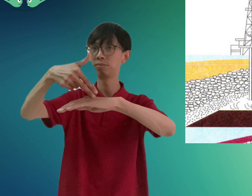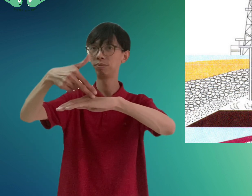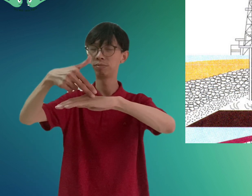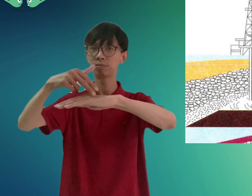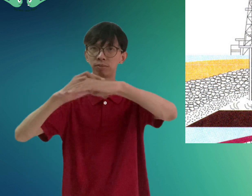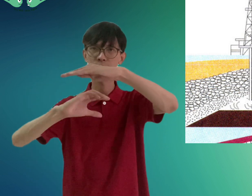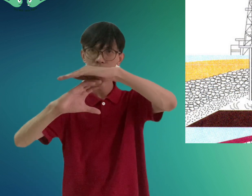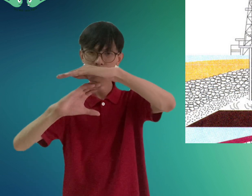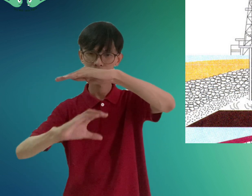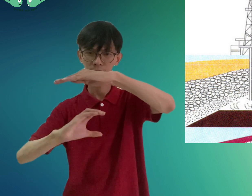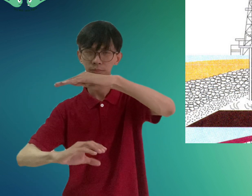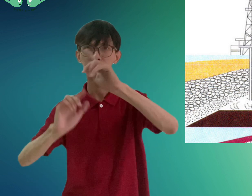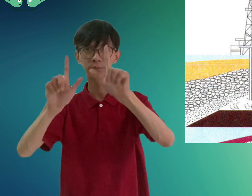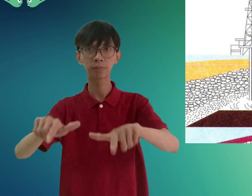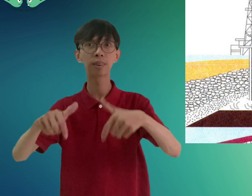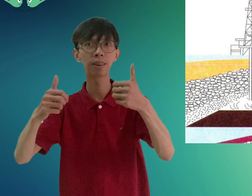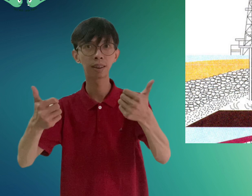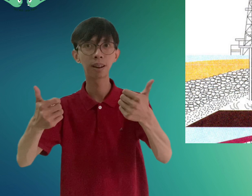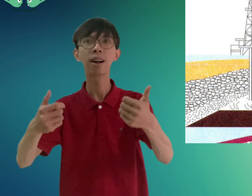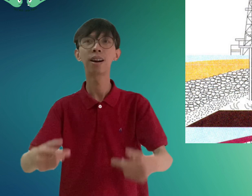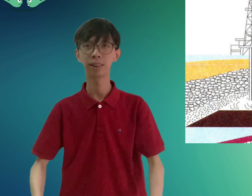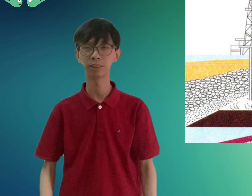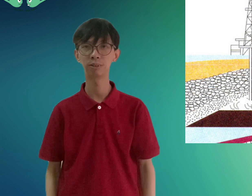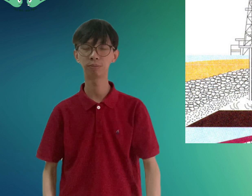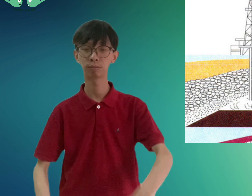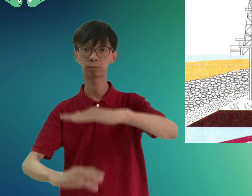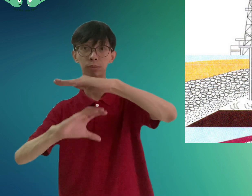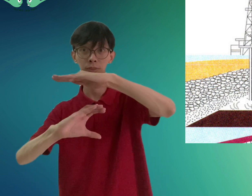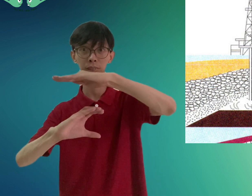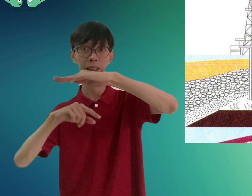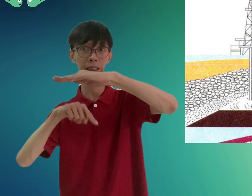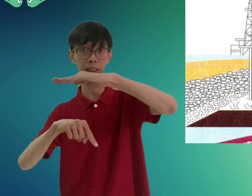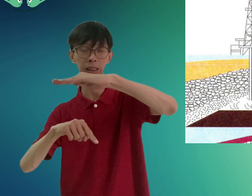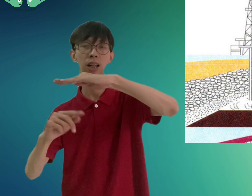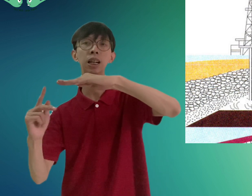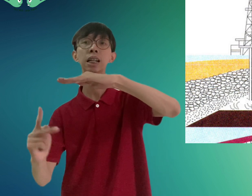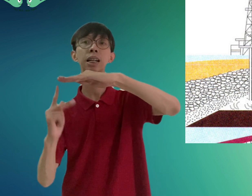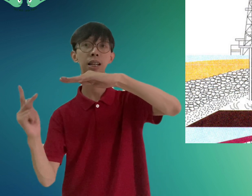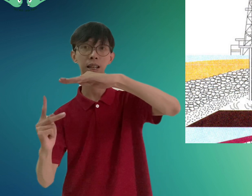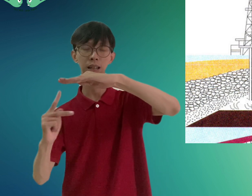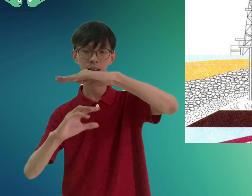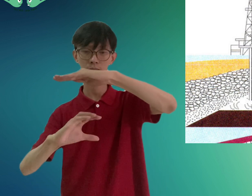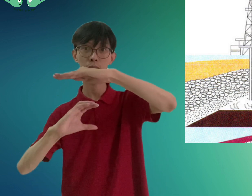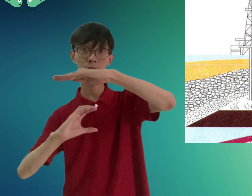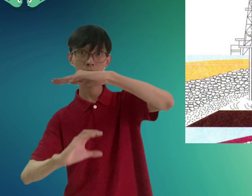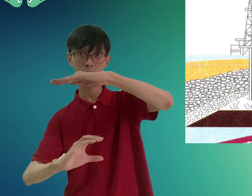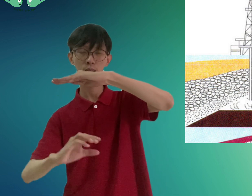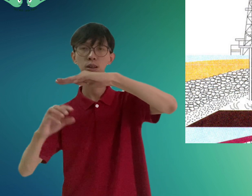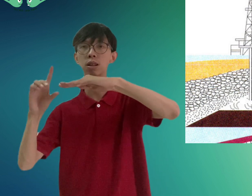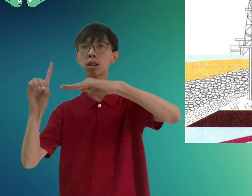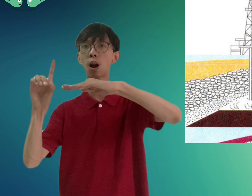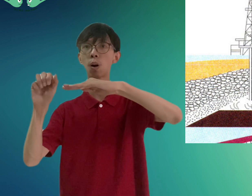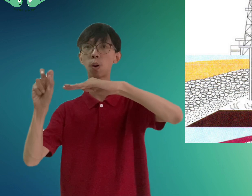Dầu mỏ gồm 3 lớp: lớp khí, lớp dầu,